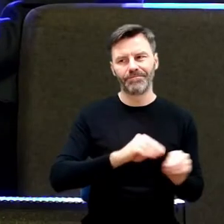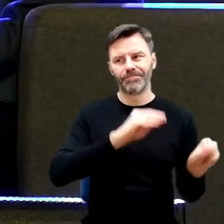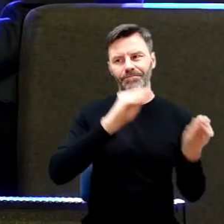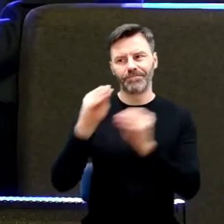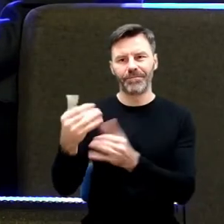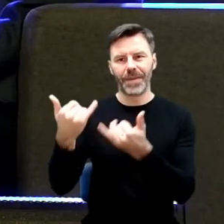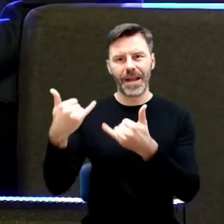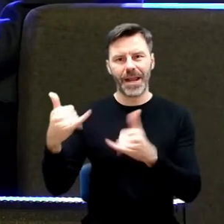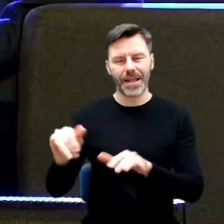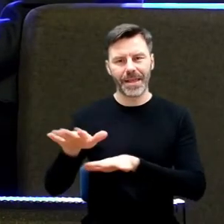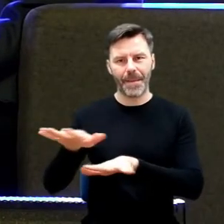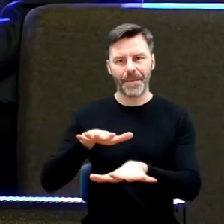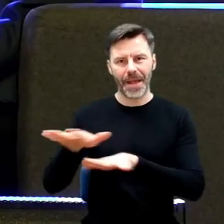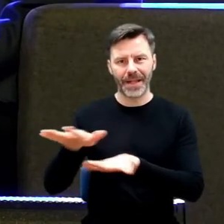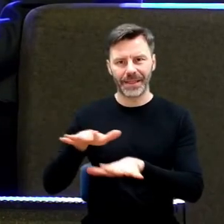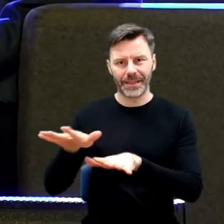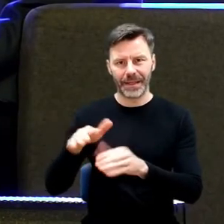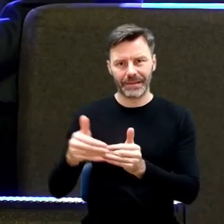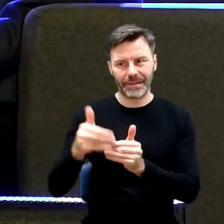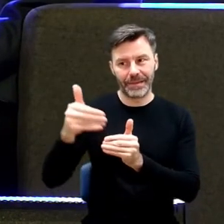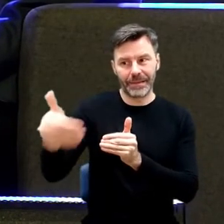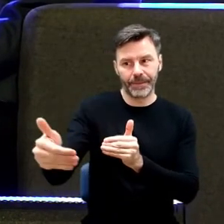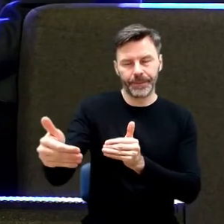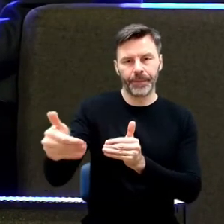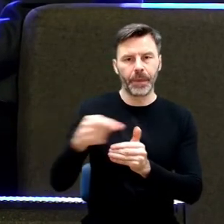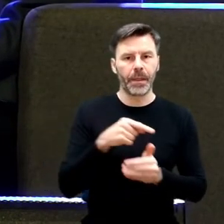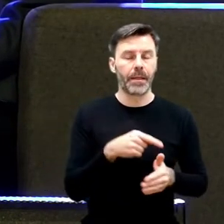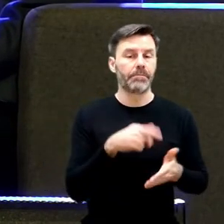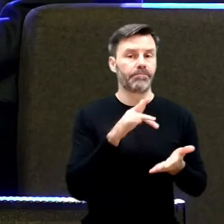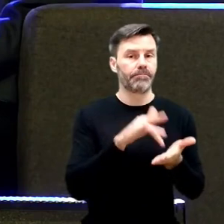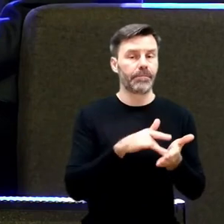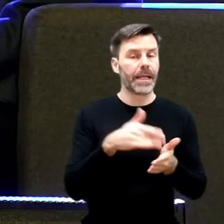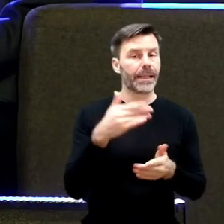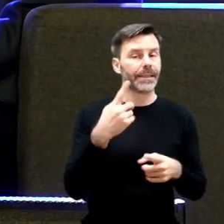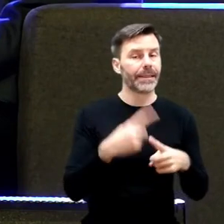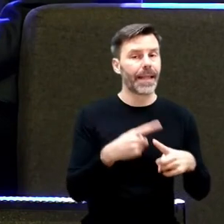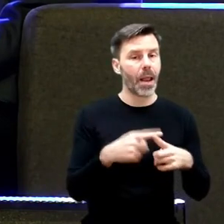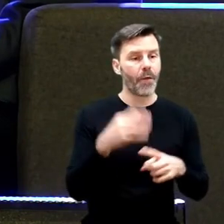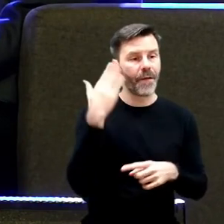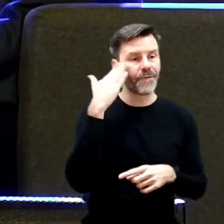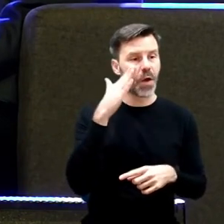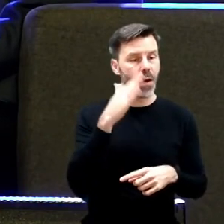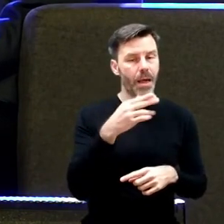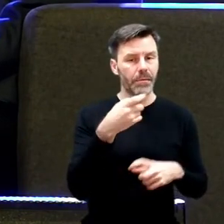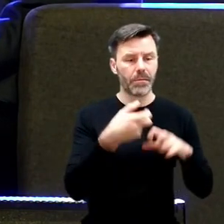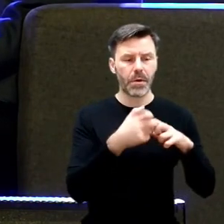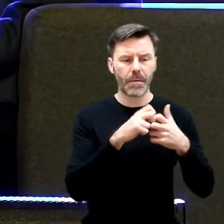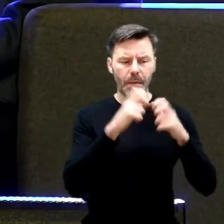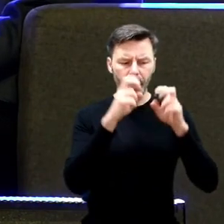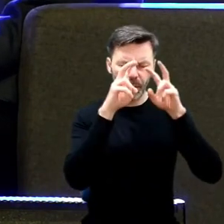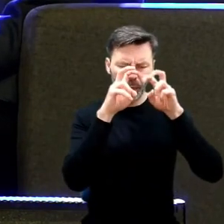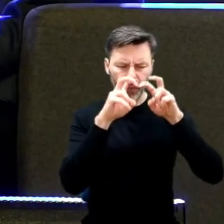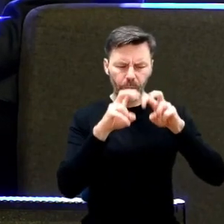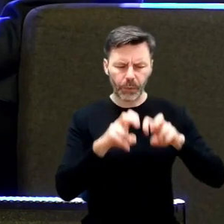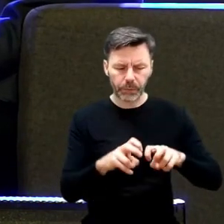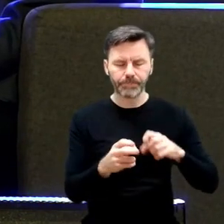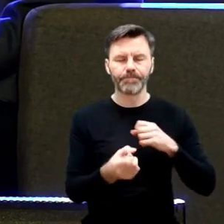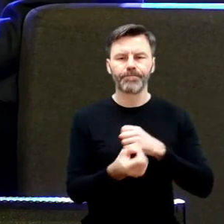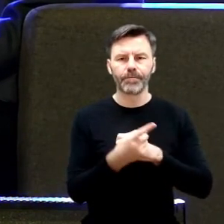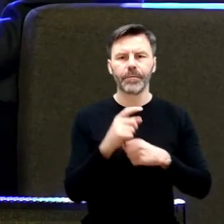więc Stalowa Wola, diagnozując te problemy, postawiła teraz na tworzenie go dogodnych warunków